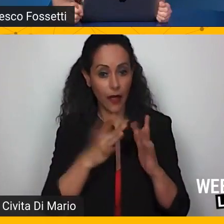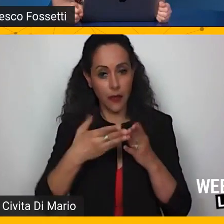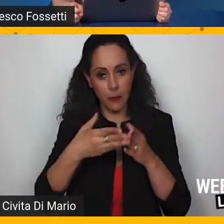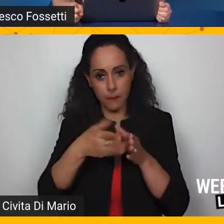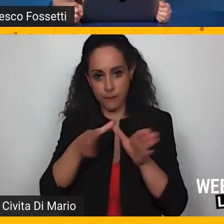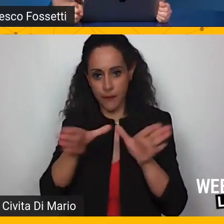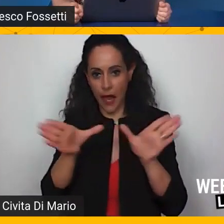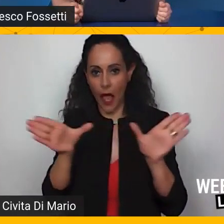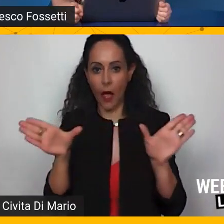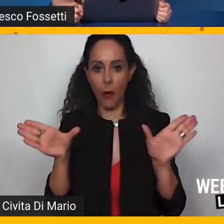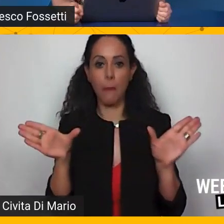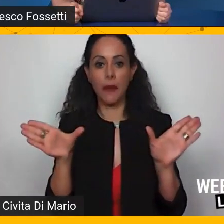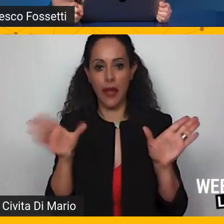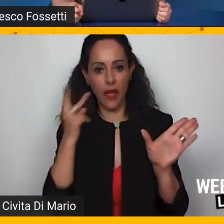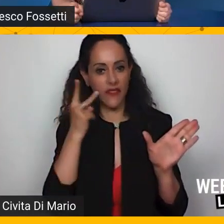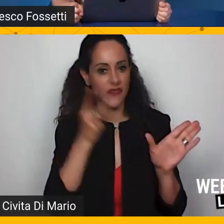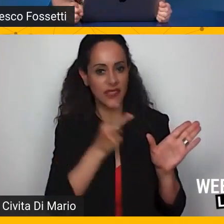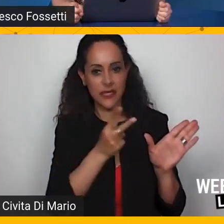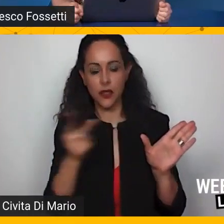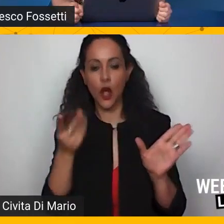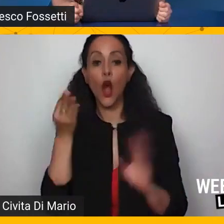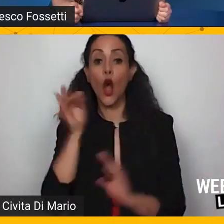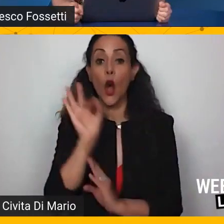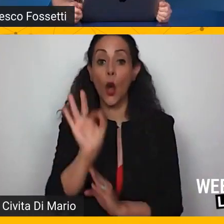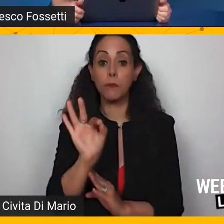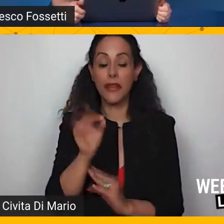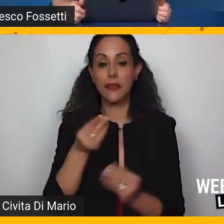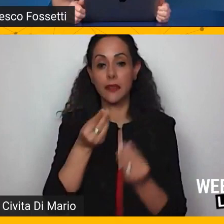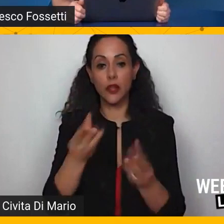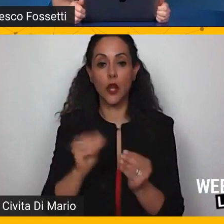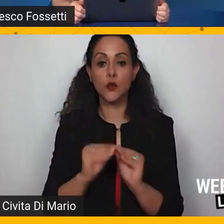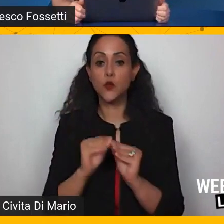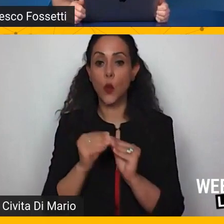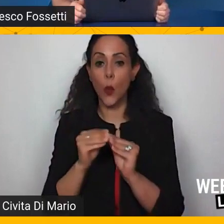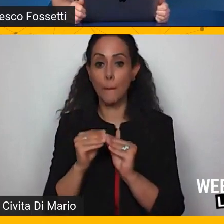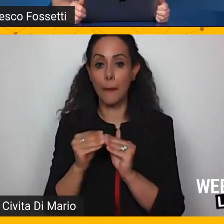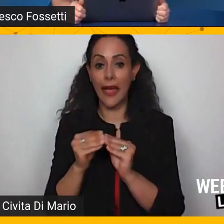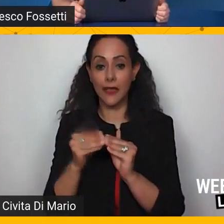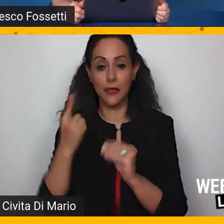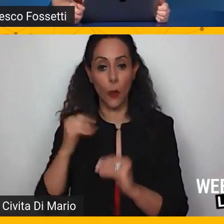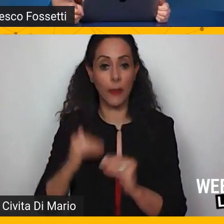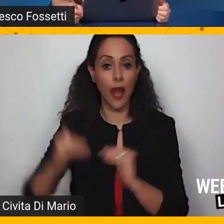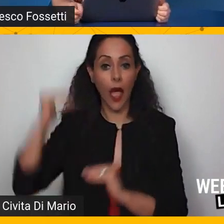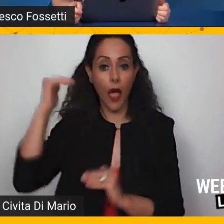ampliassero un po' la visione e l'obiettivo era quello di dare